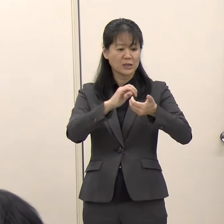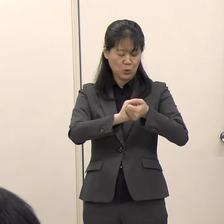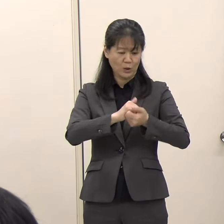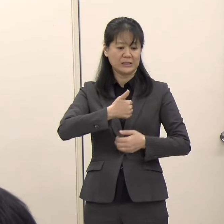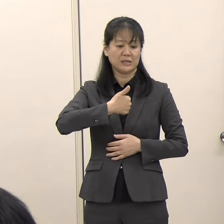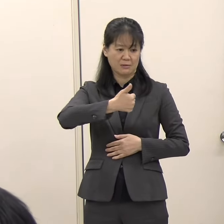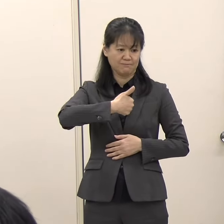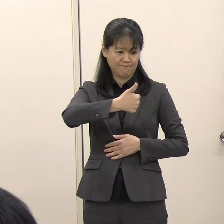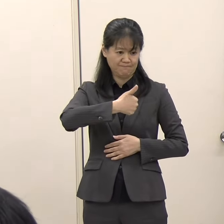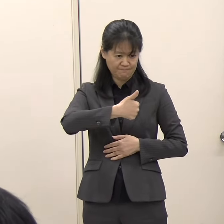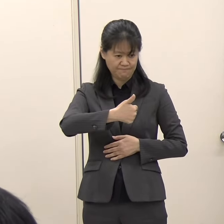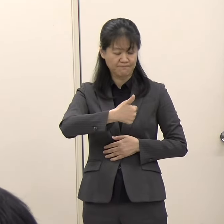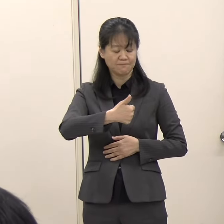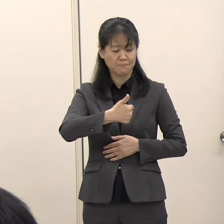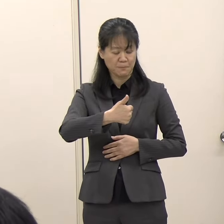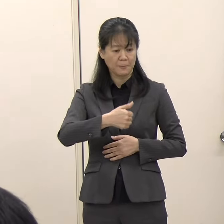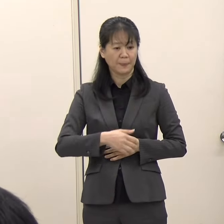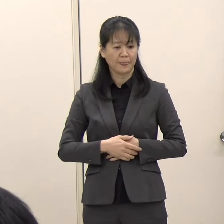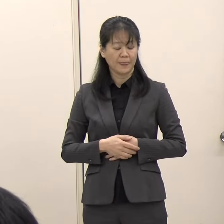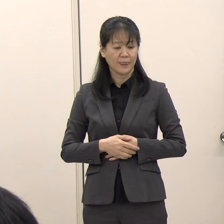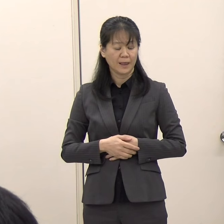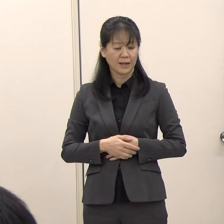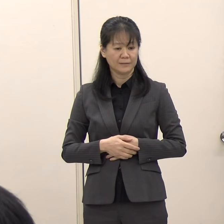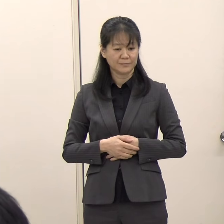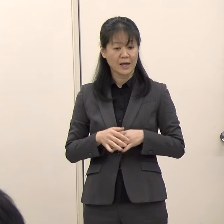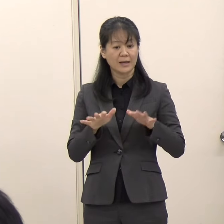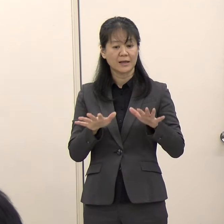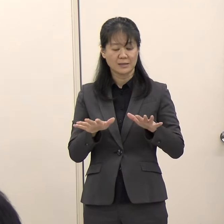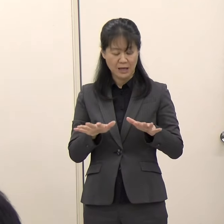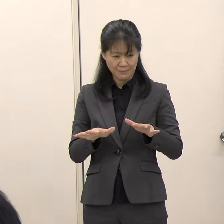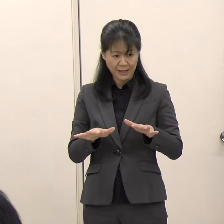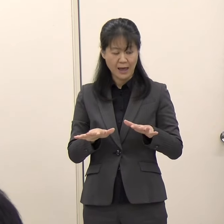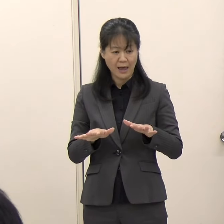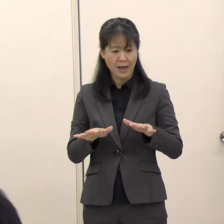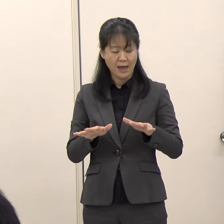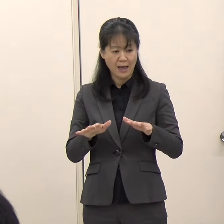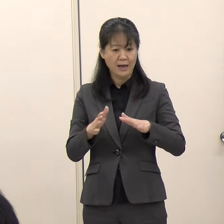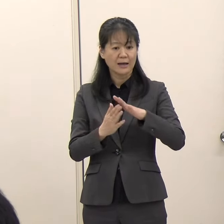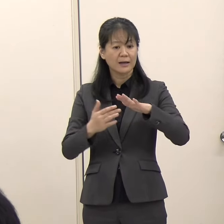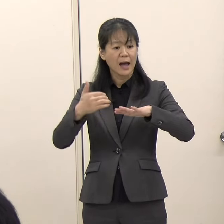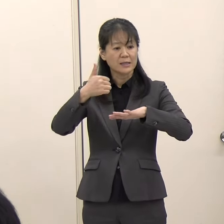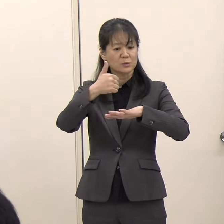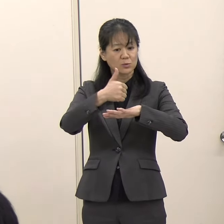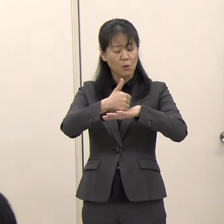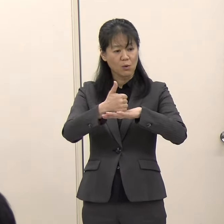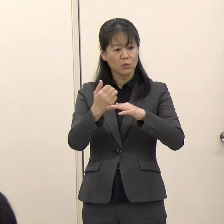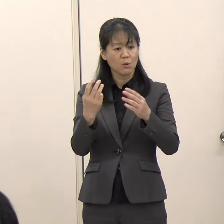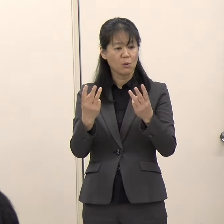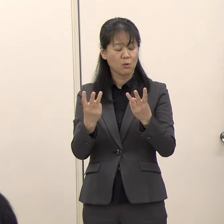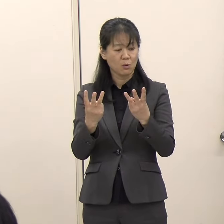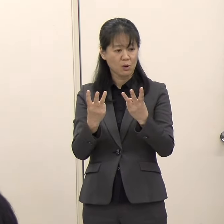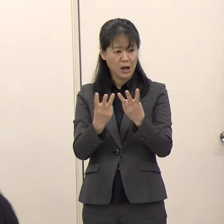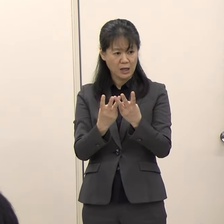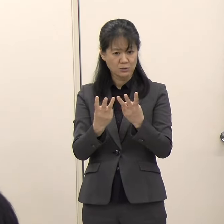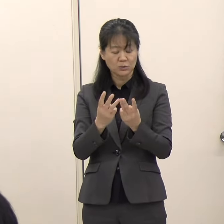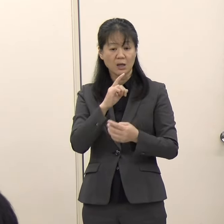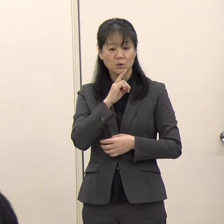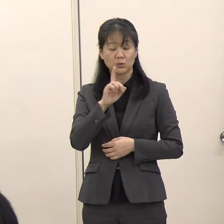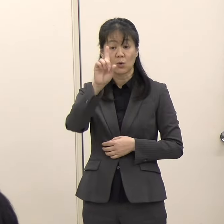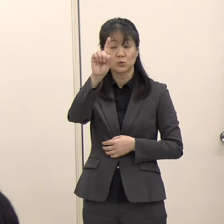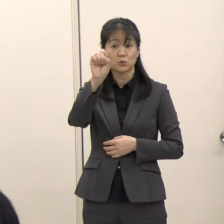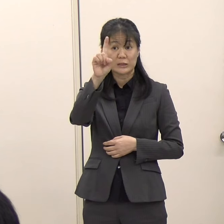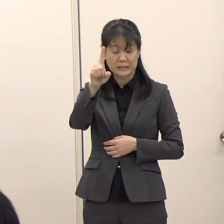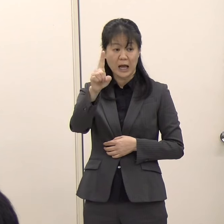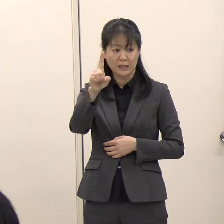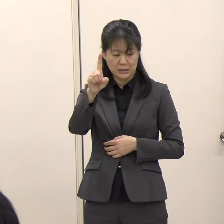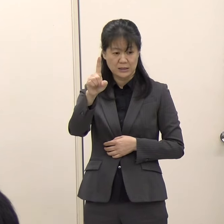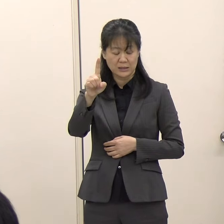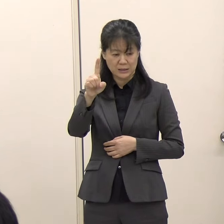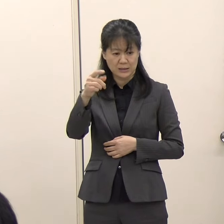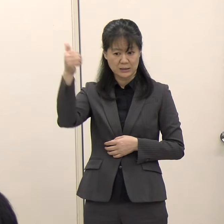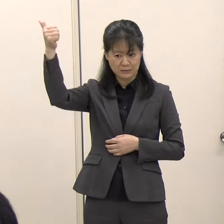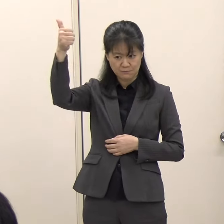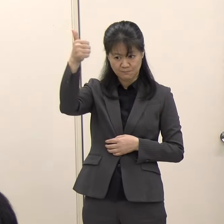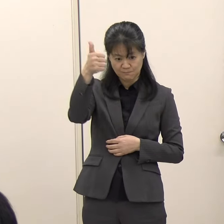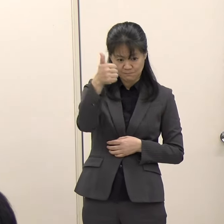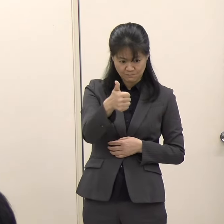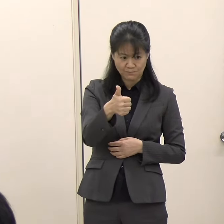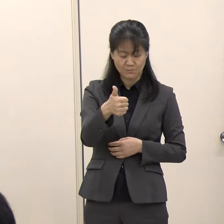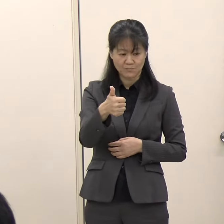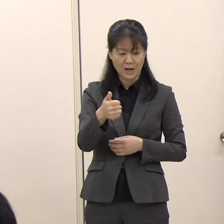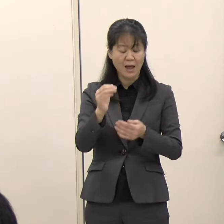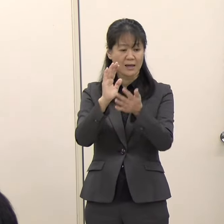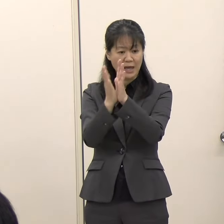以来、現在まで、会長の数でいいますと１１代にわたり県のＯＢが就任している状況です。